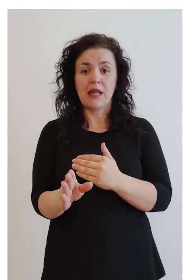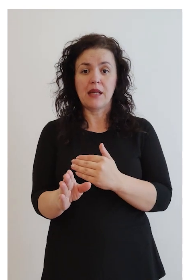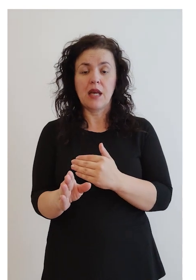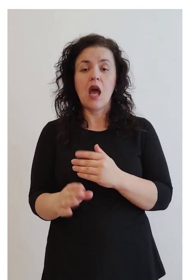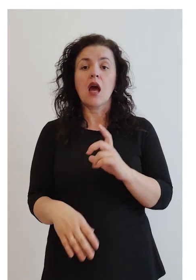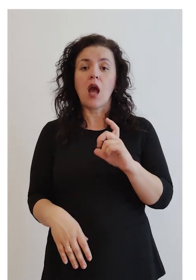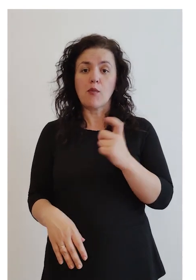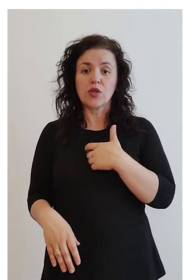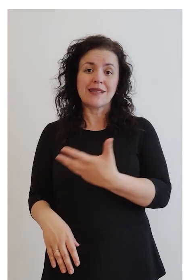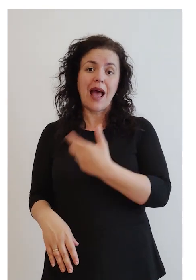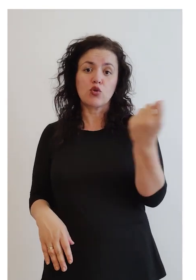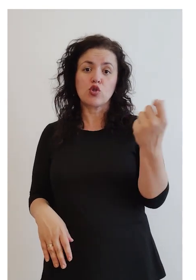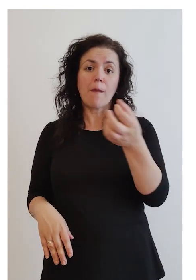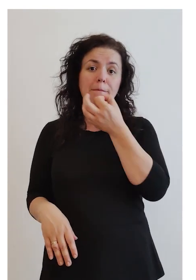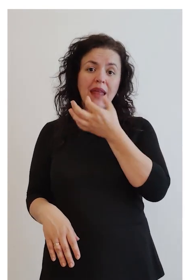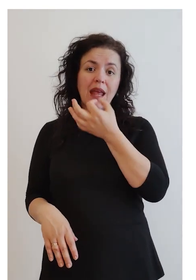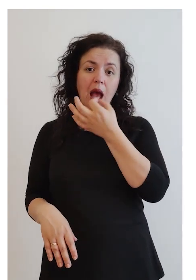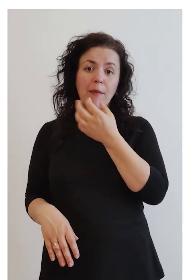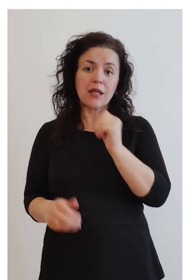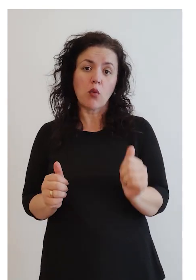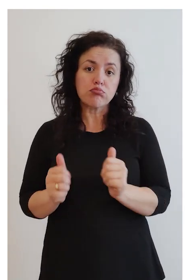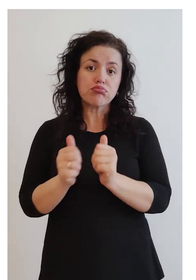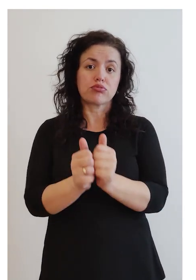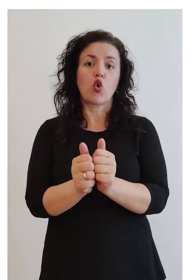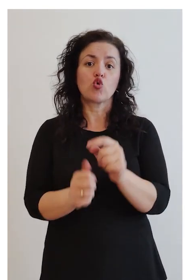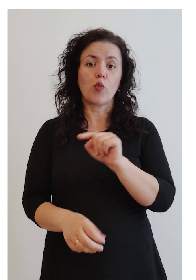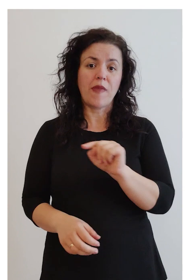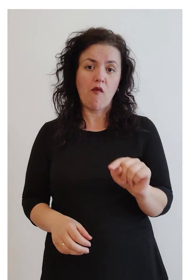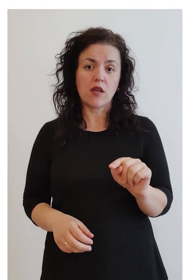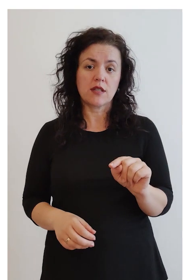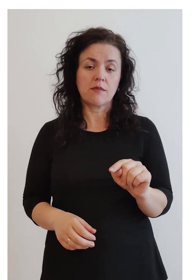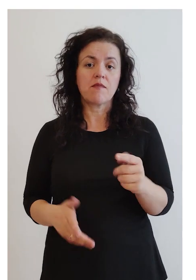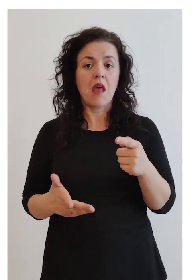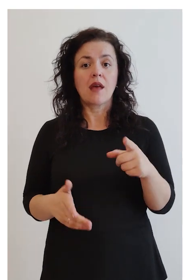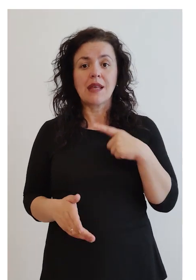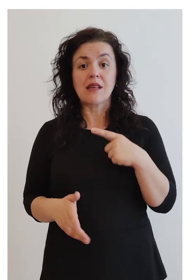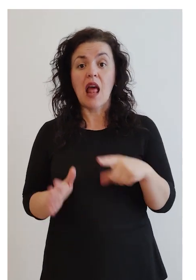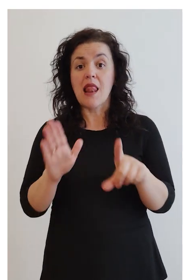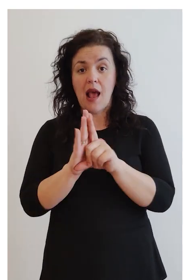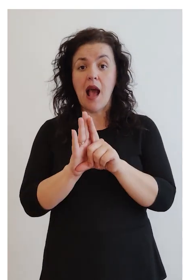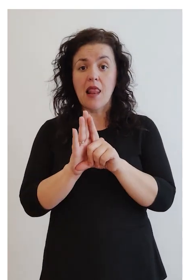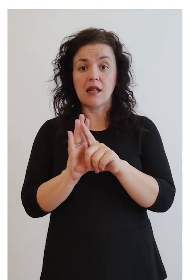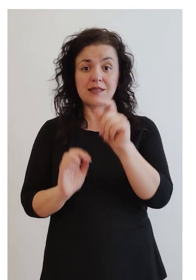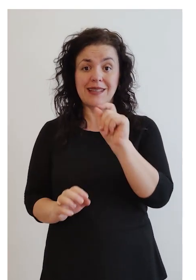Ceea ce este legal în țara dumneavoastră de origine, poate să nu fie în alta.